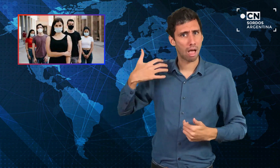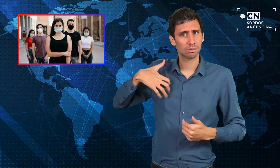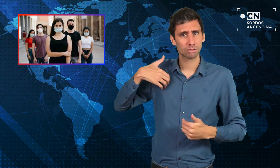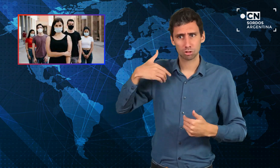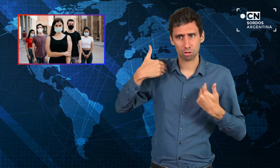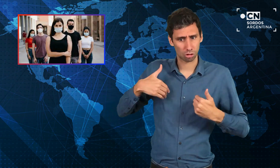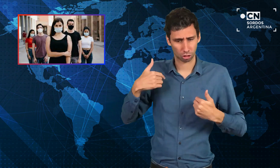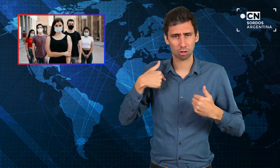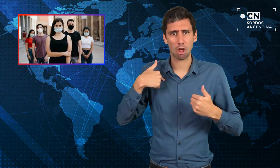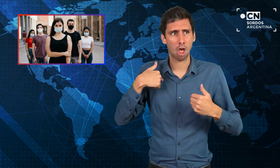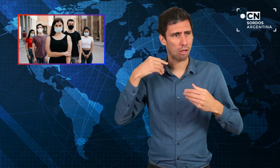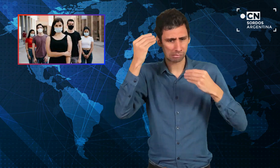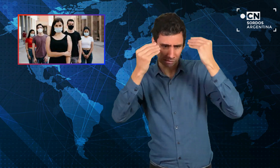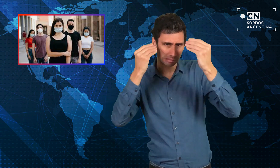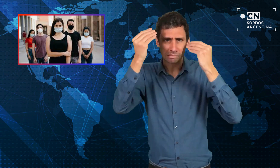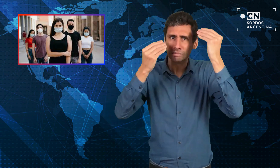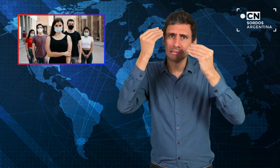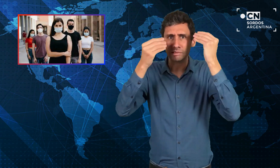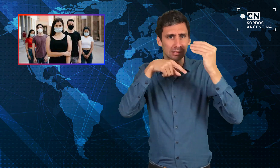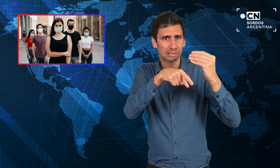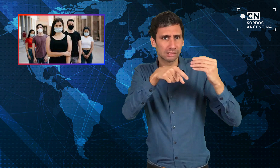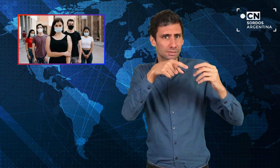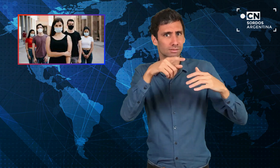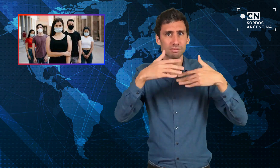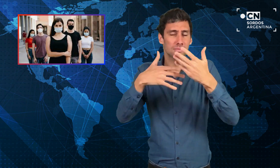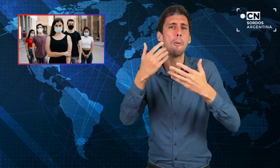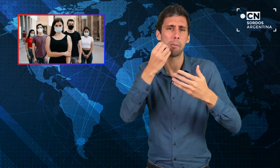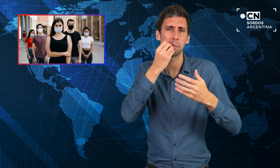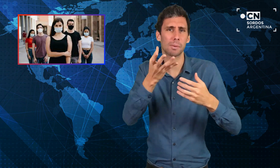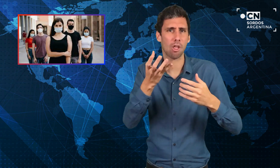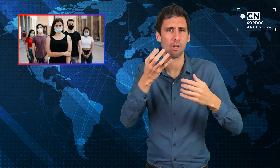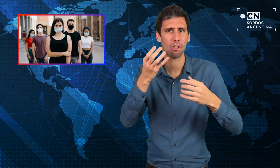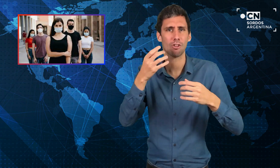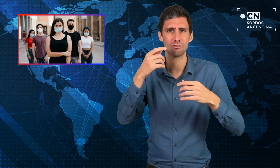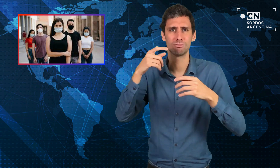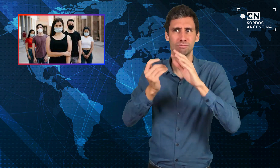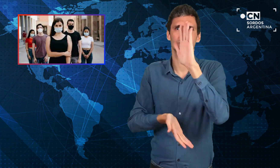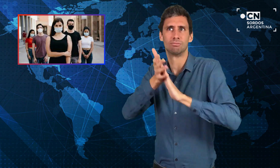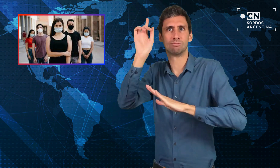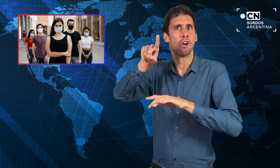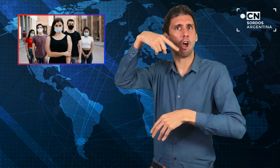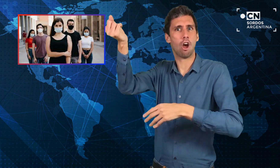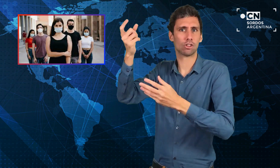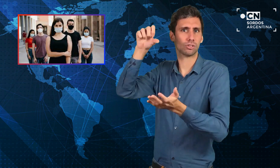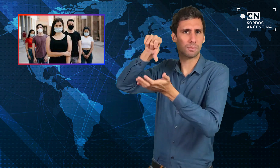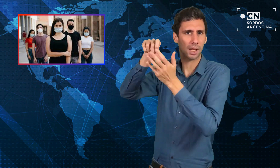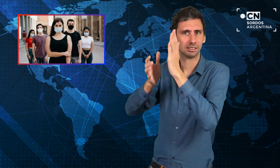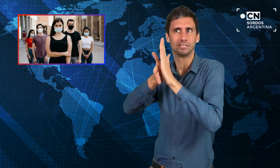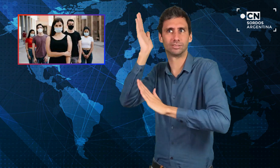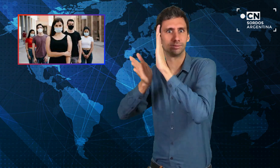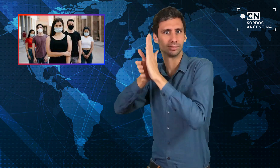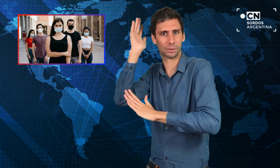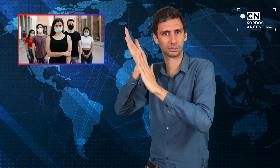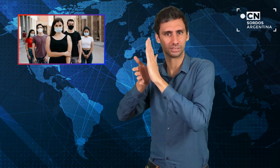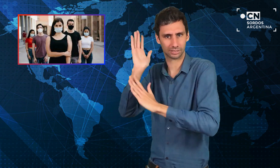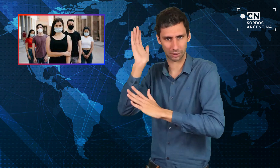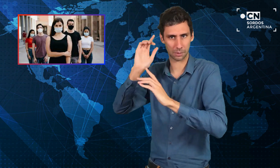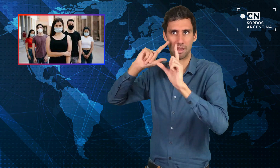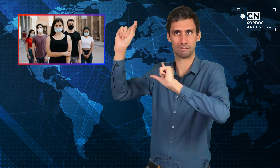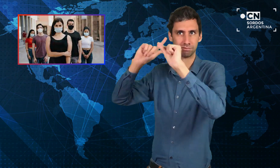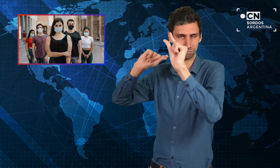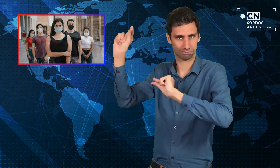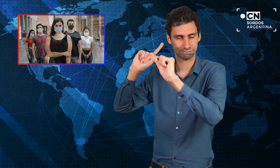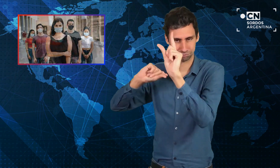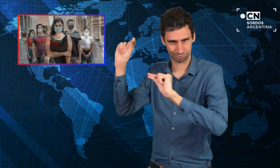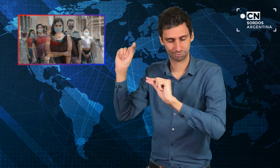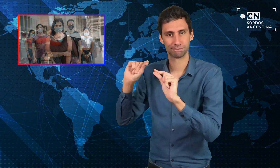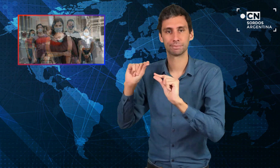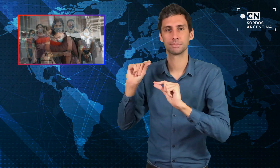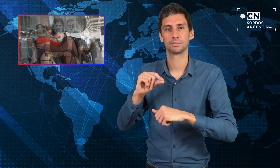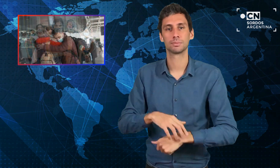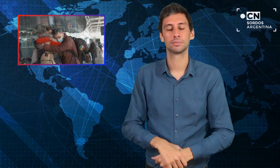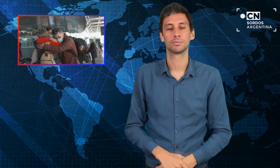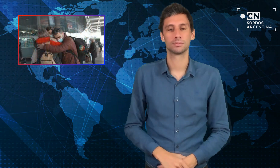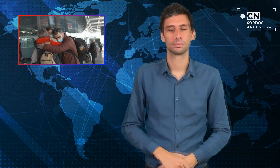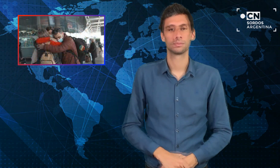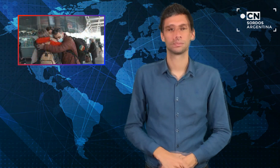preocupaciones de los argentinos en lo que respecta a su futuro personal.